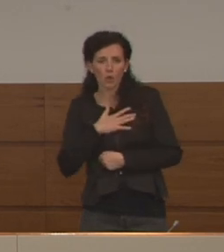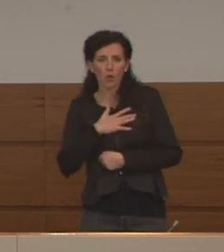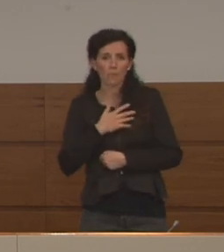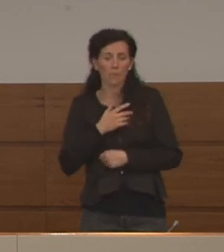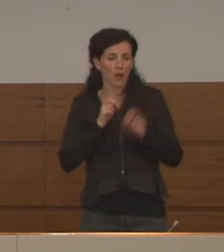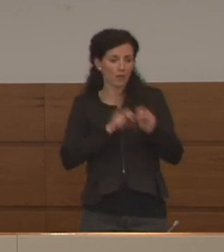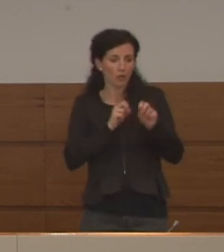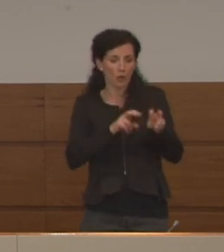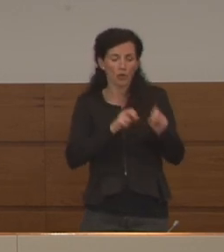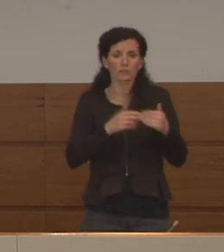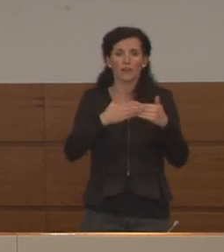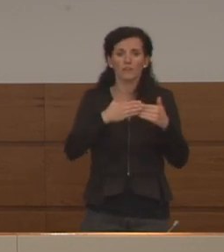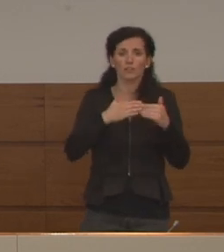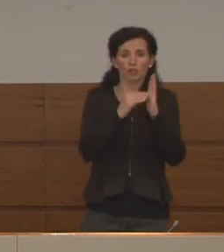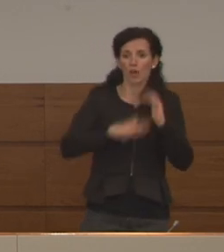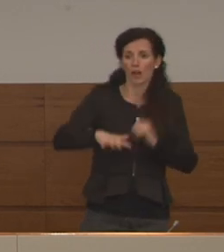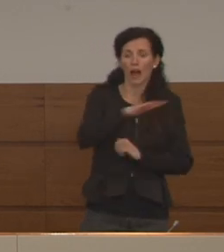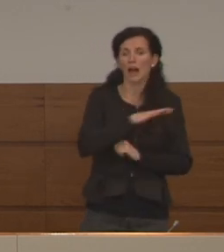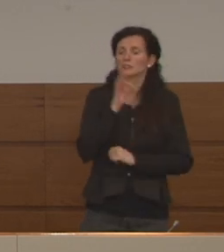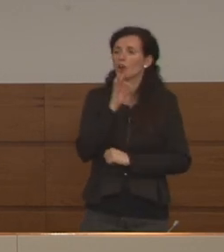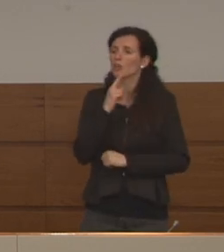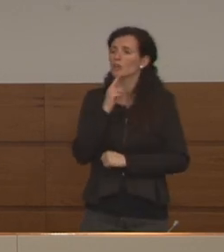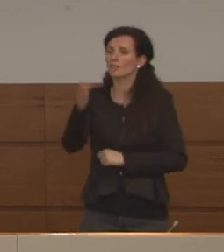casa o chi va a fare la spesa.